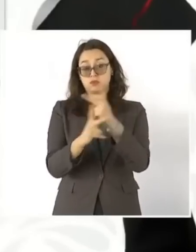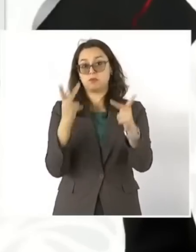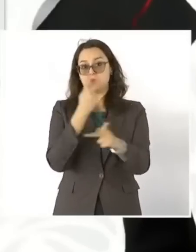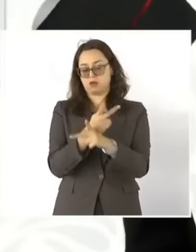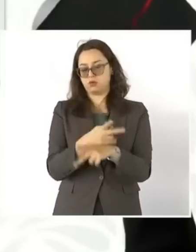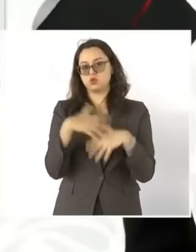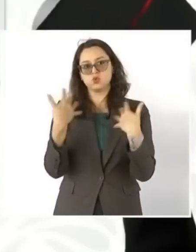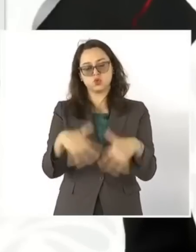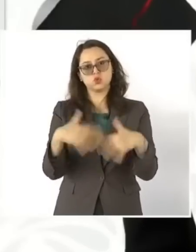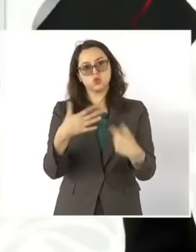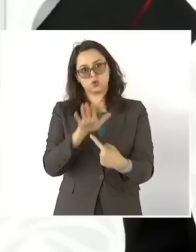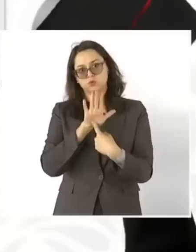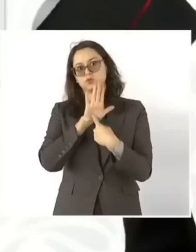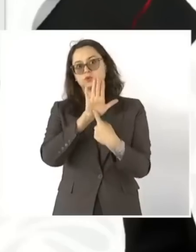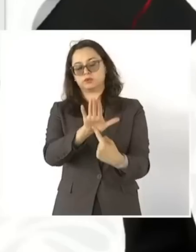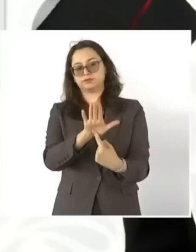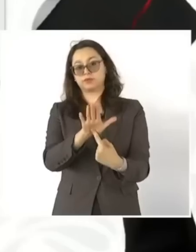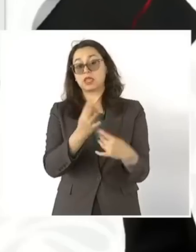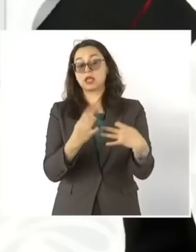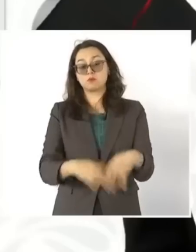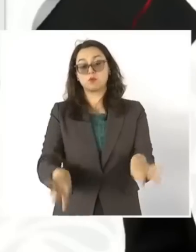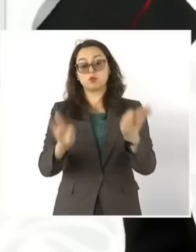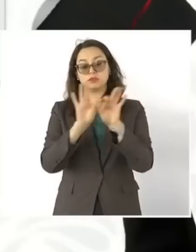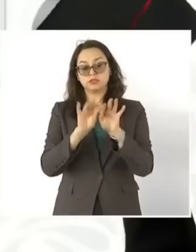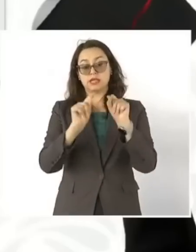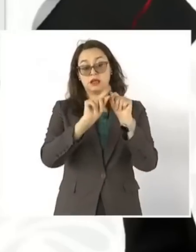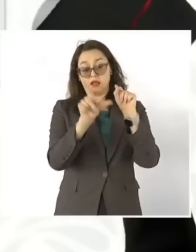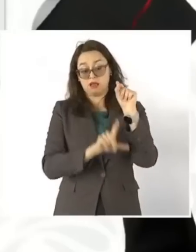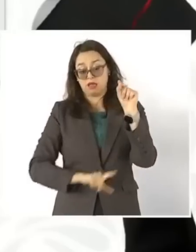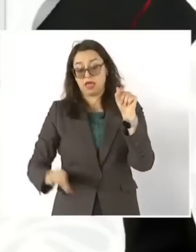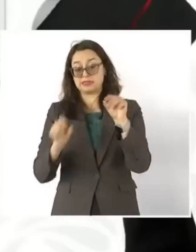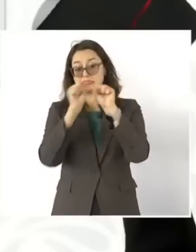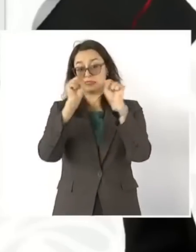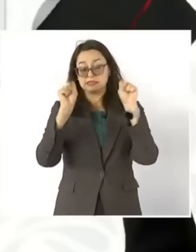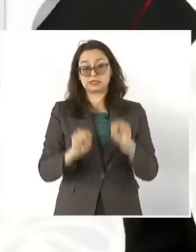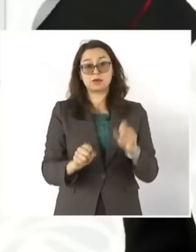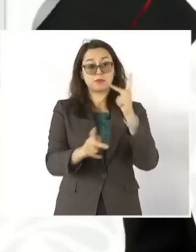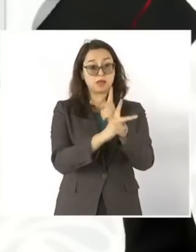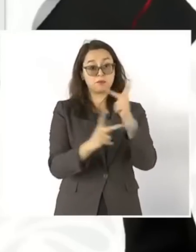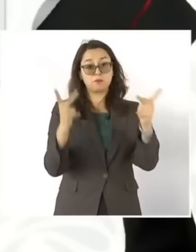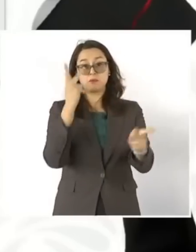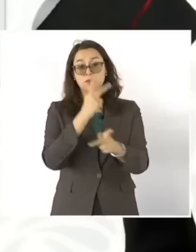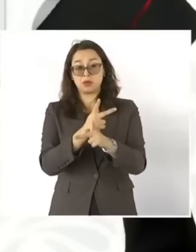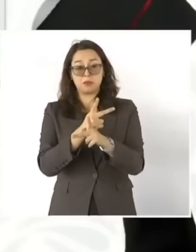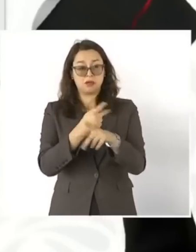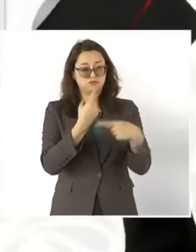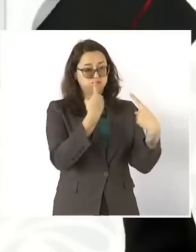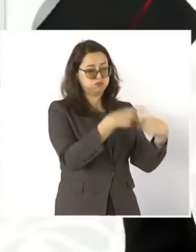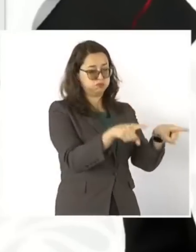objetivo es que todos los sistemas públicos de preparatorias tengan programas de estudio